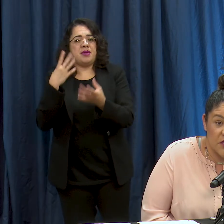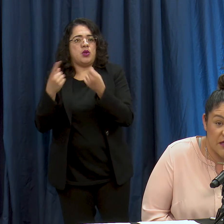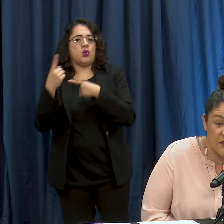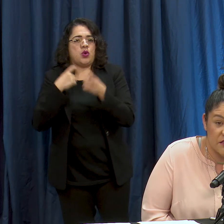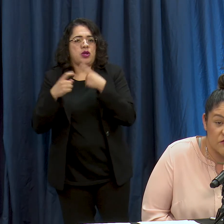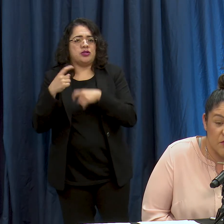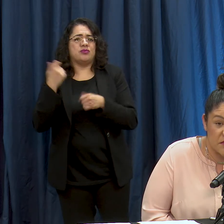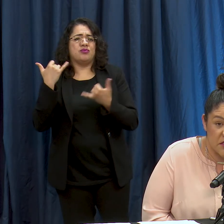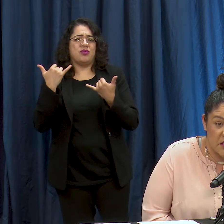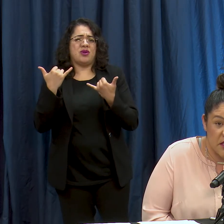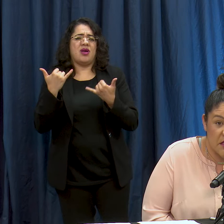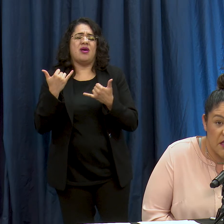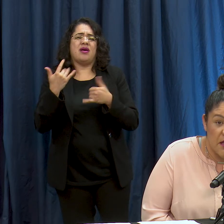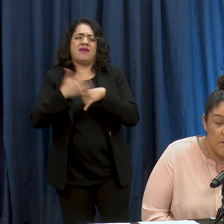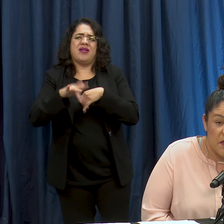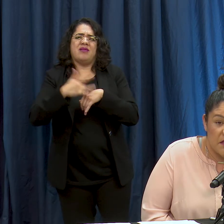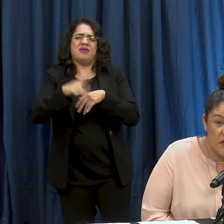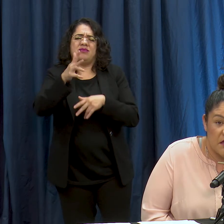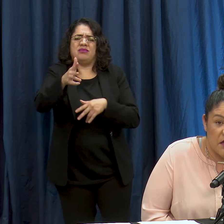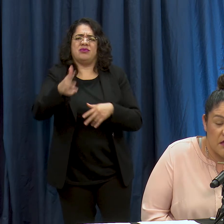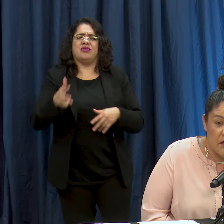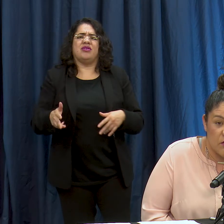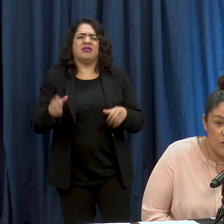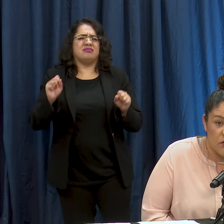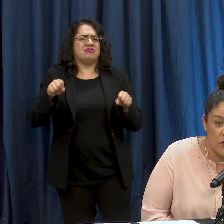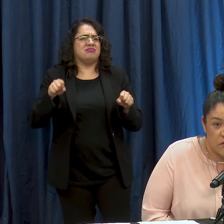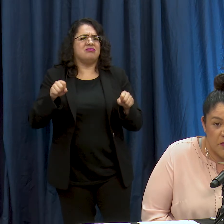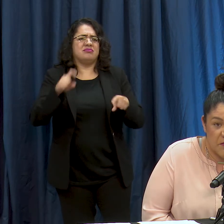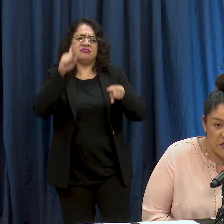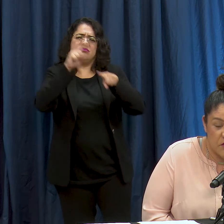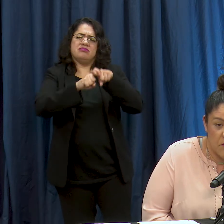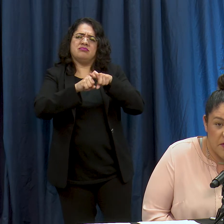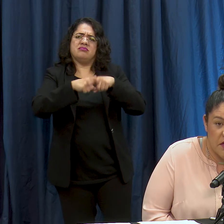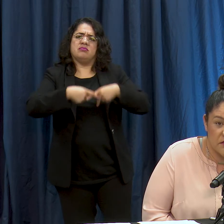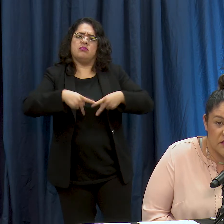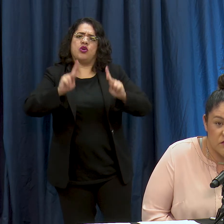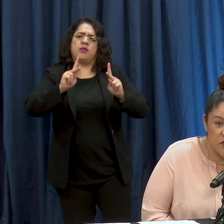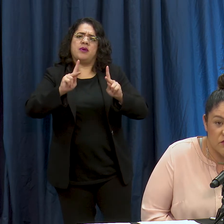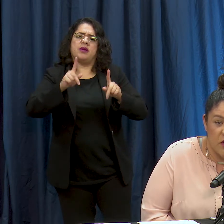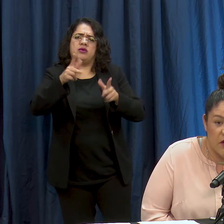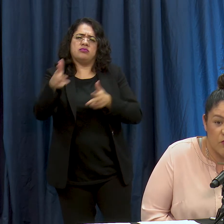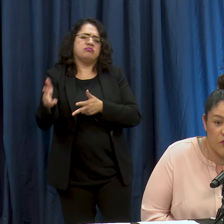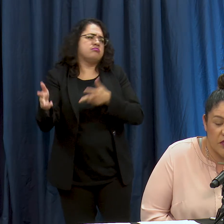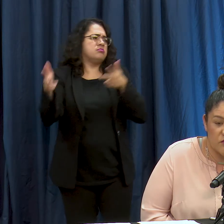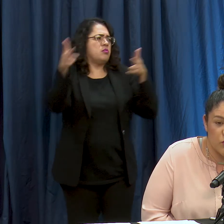gratis Lomas in a Kia pedi r un permiso para a station r su carro porque es muy